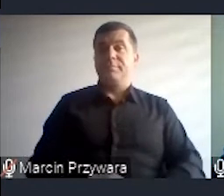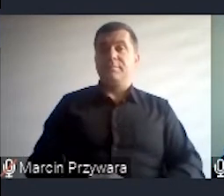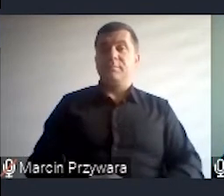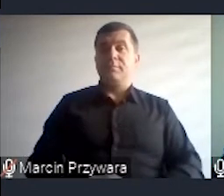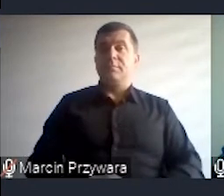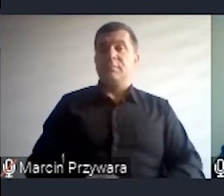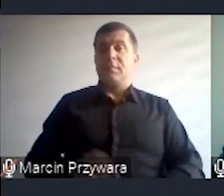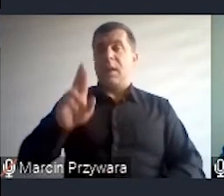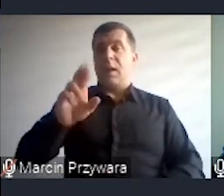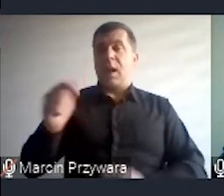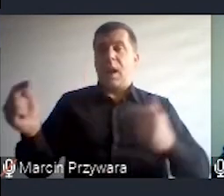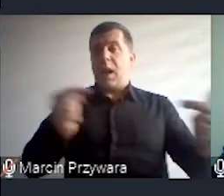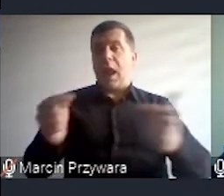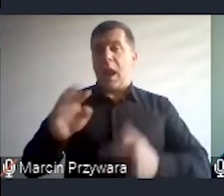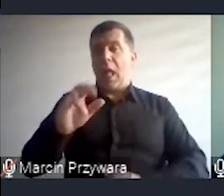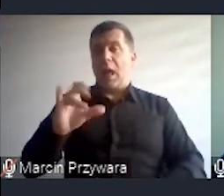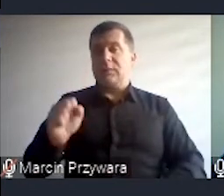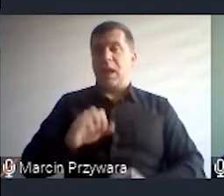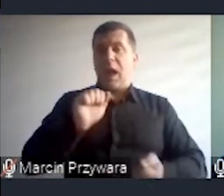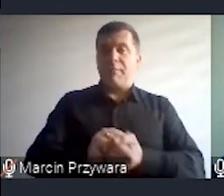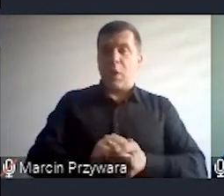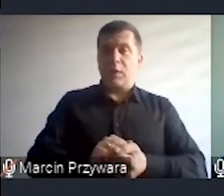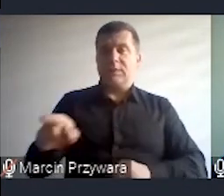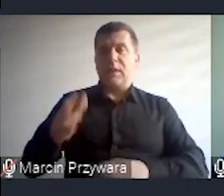Relacja amortyzacji i leasingu,